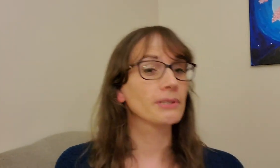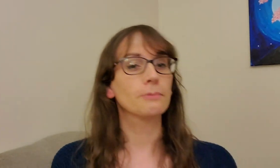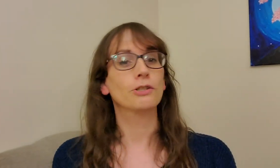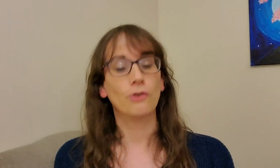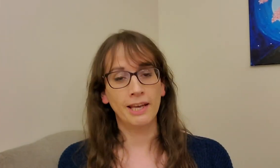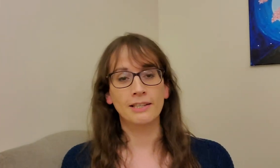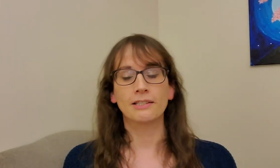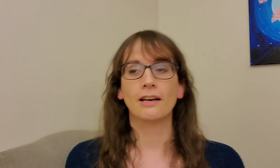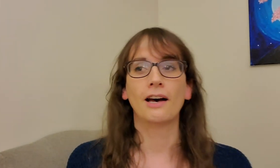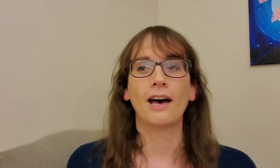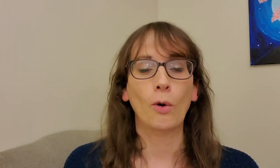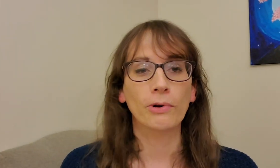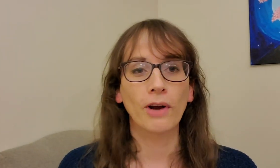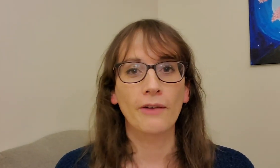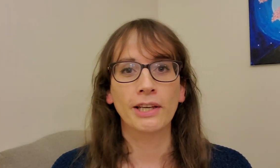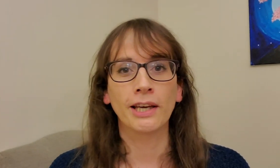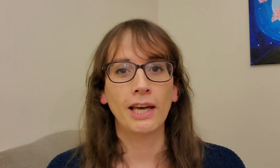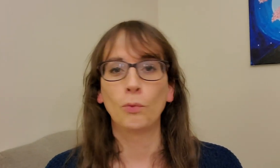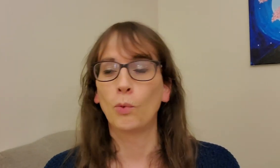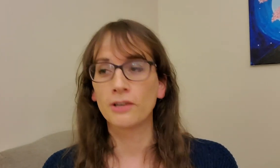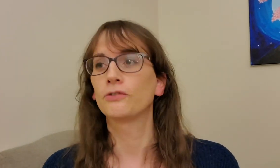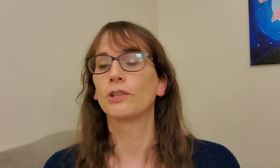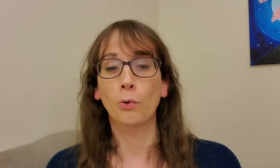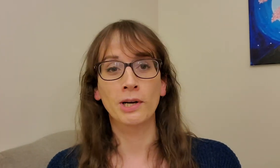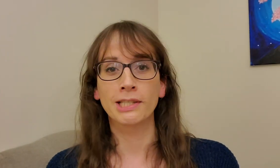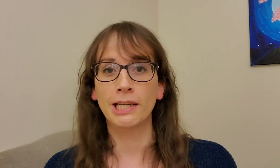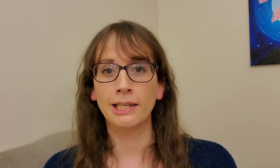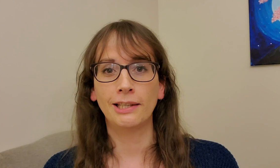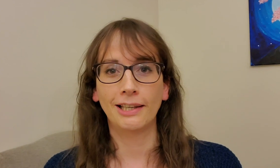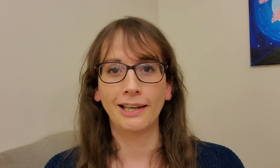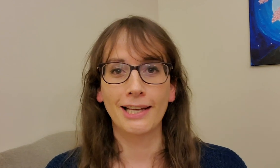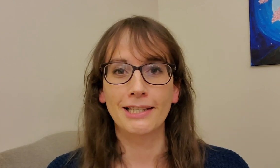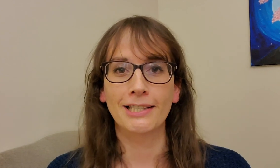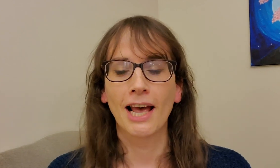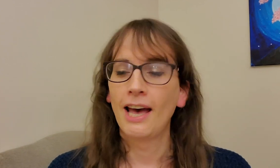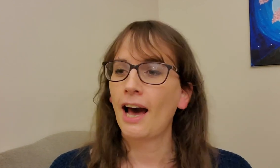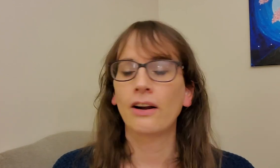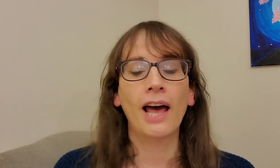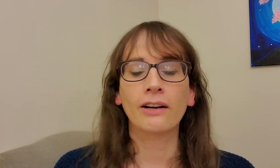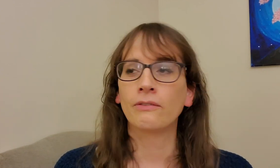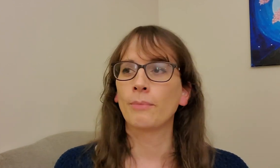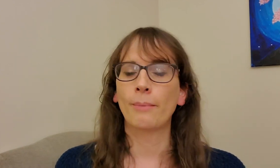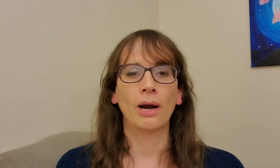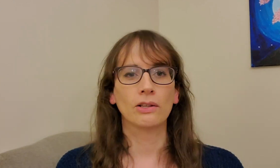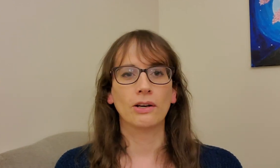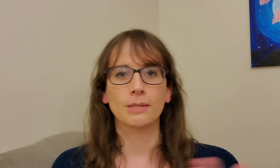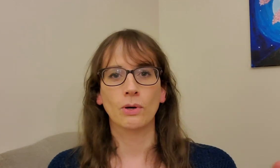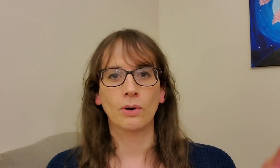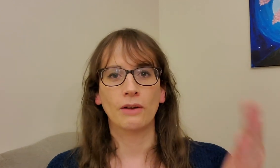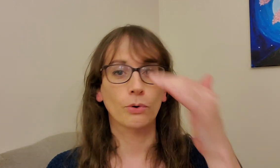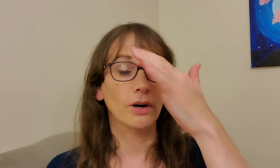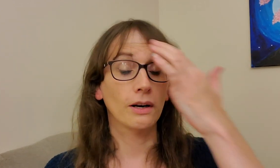y soy trans. Espero que estés teniendo una cuarentena maravillosa. Ni siquiera recuerdo cuánto tiempo ha estado sucediendo.